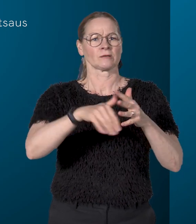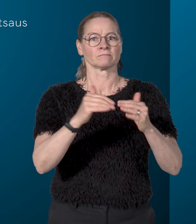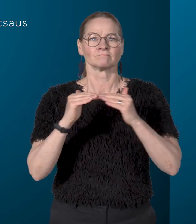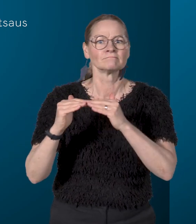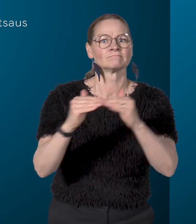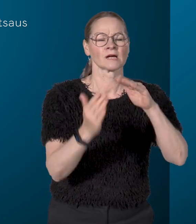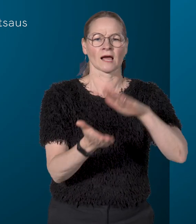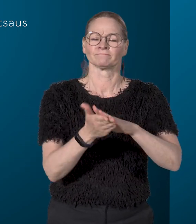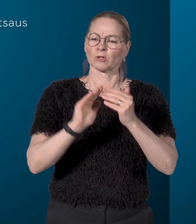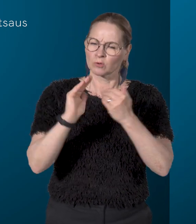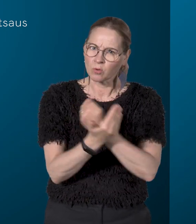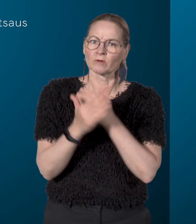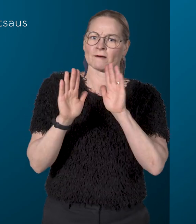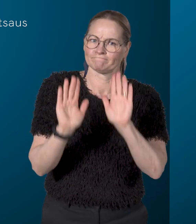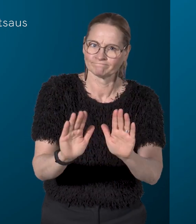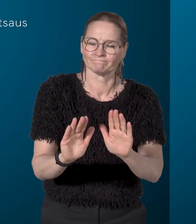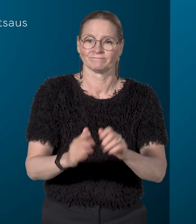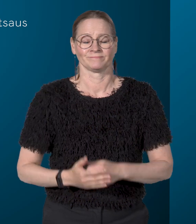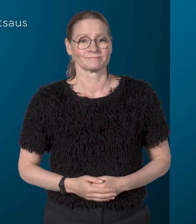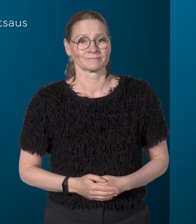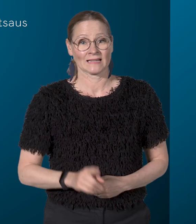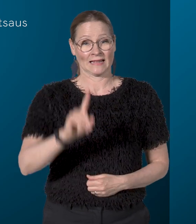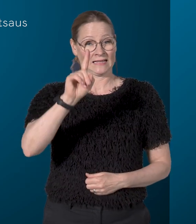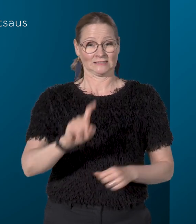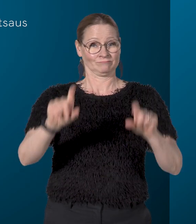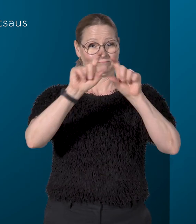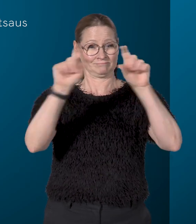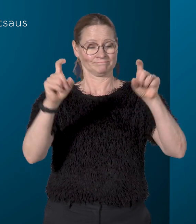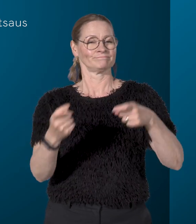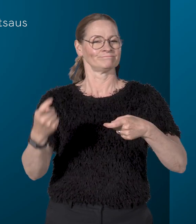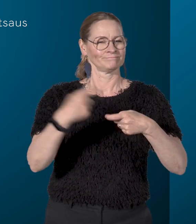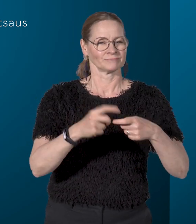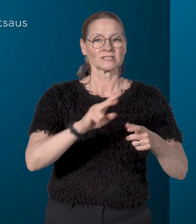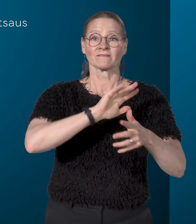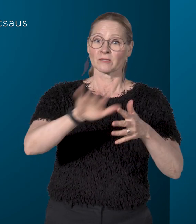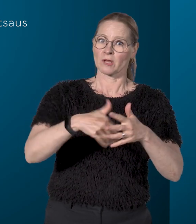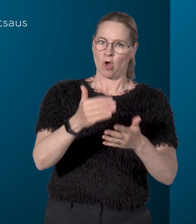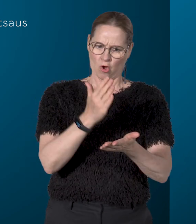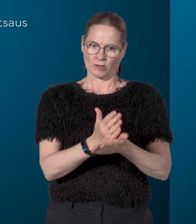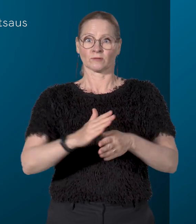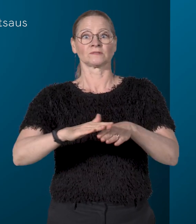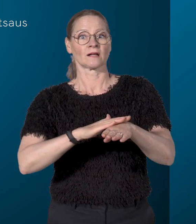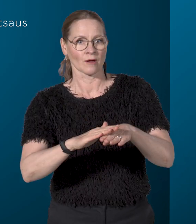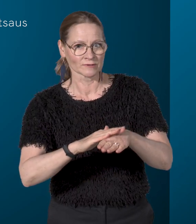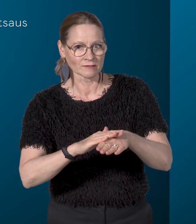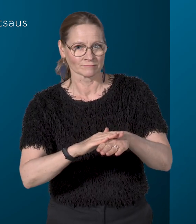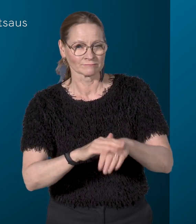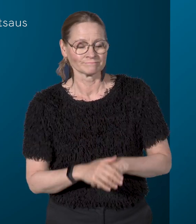viittomakielisten yhdenvertaista asemaa. Ensimmäinen teeseistä liittyy oikeuteen käyttää viittomakieltä.